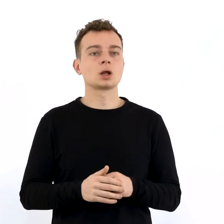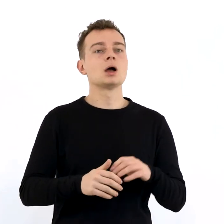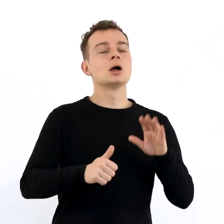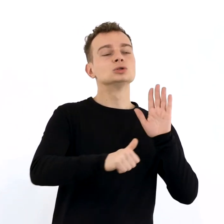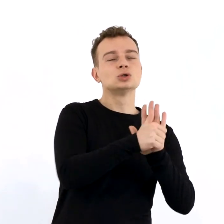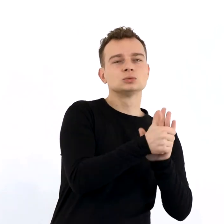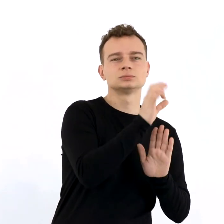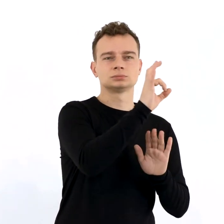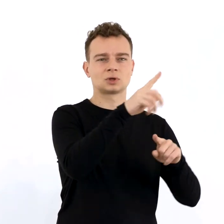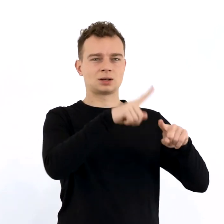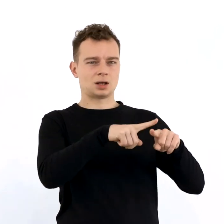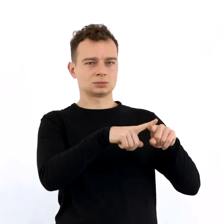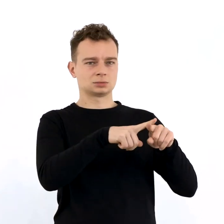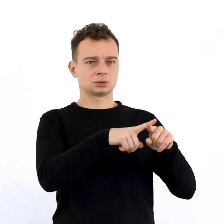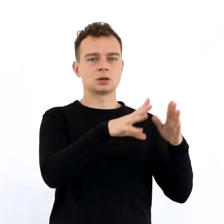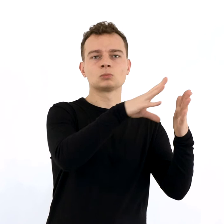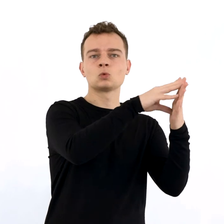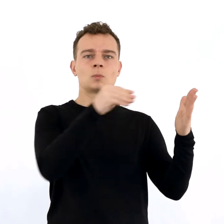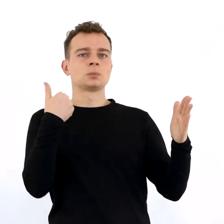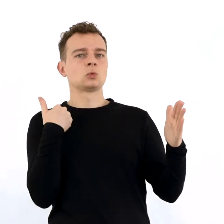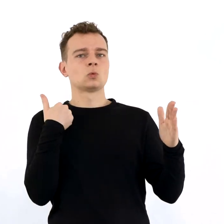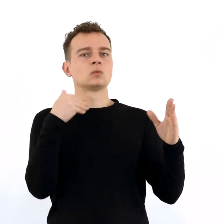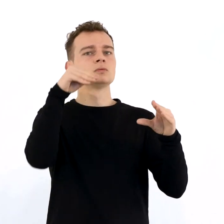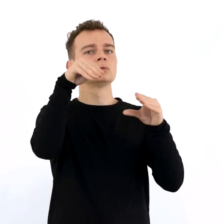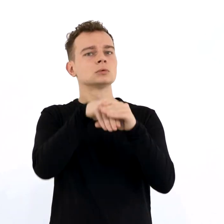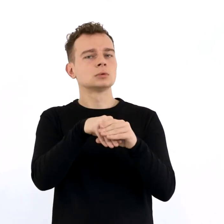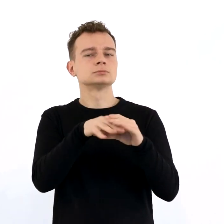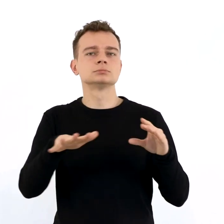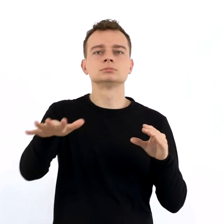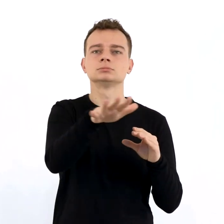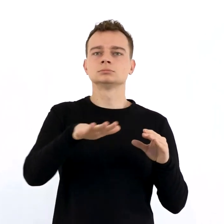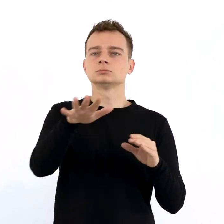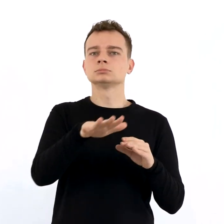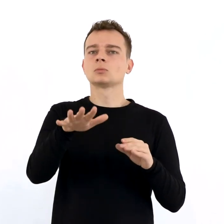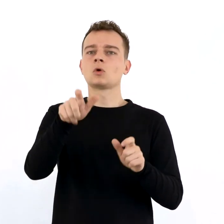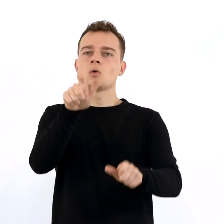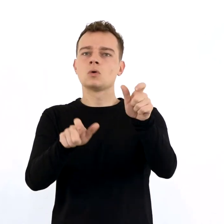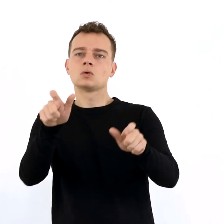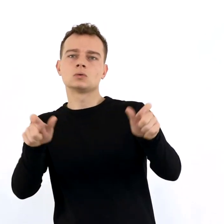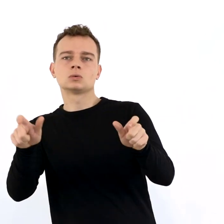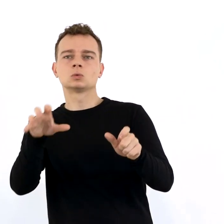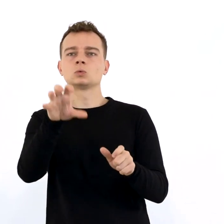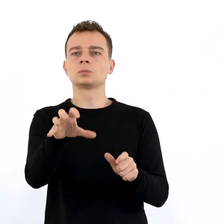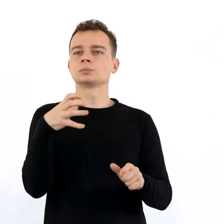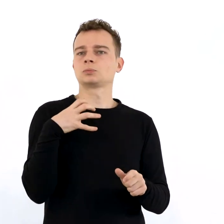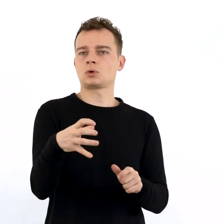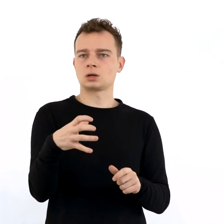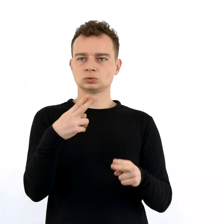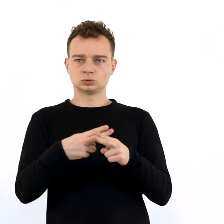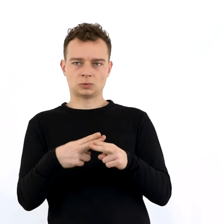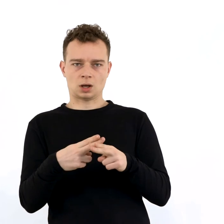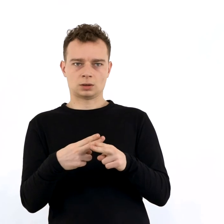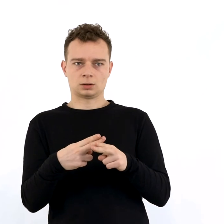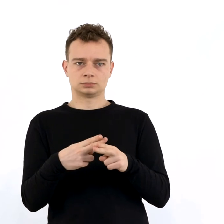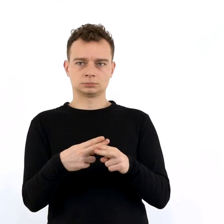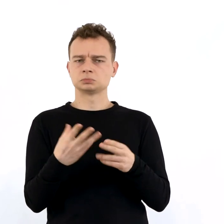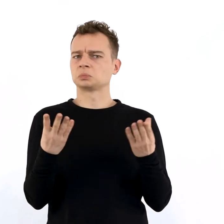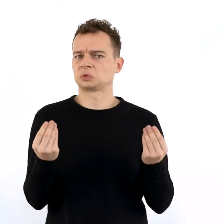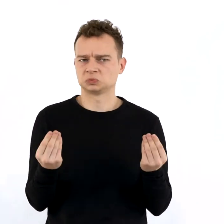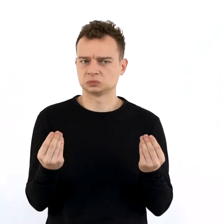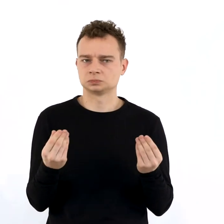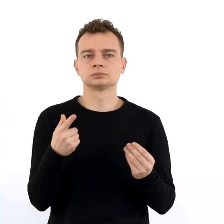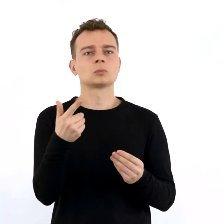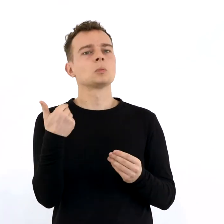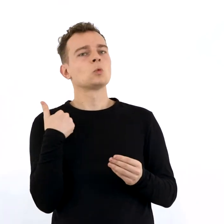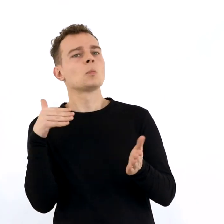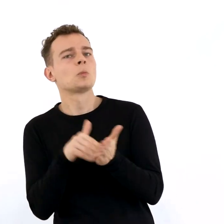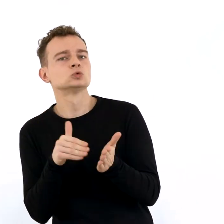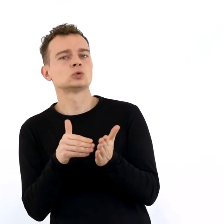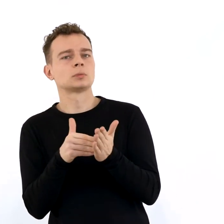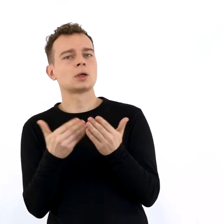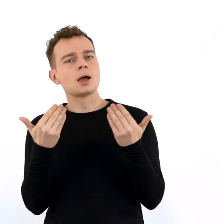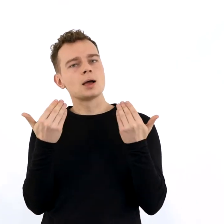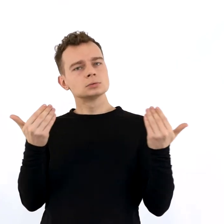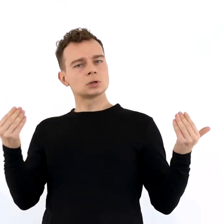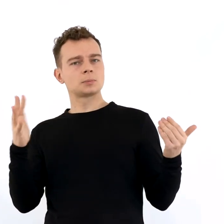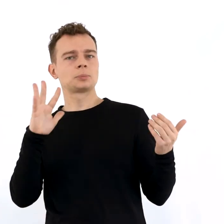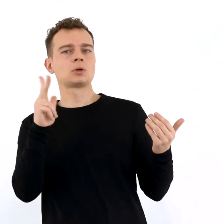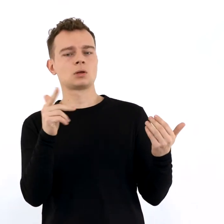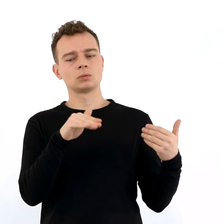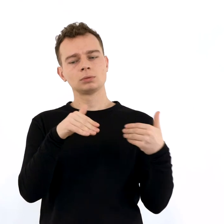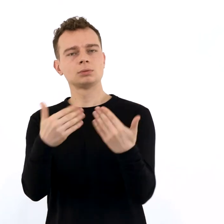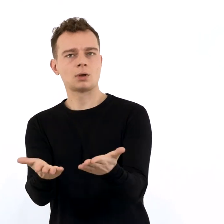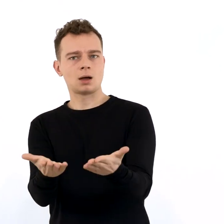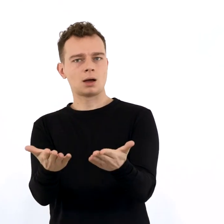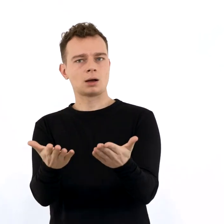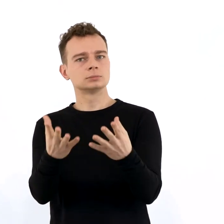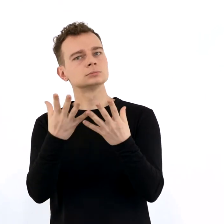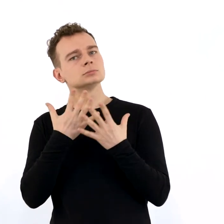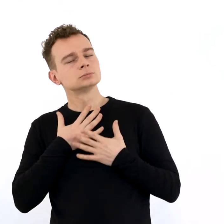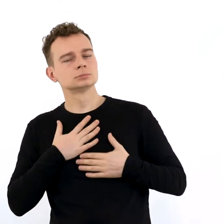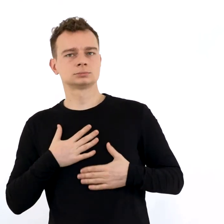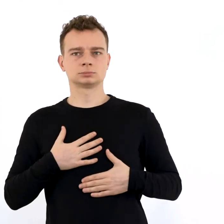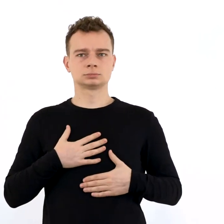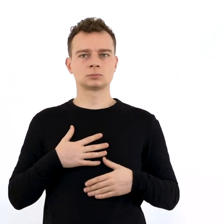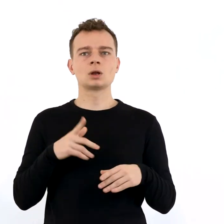Wśród bogatych Rzymian popularne były kopie rzeźb greckich w celu zaspokojenia potrzeb estetycznych,